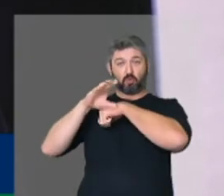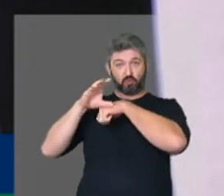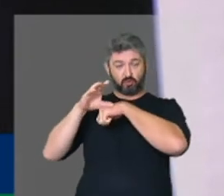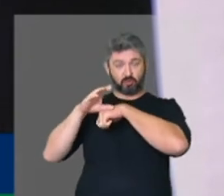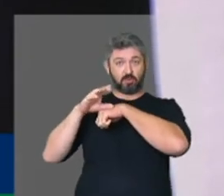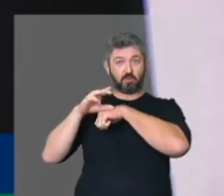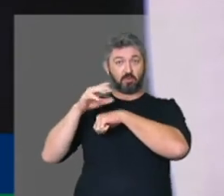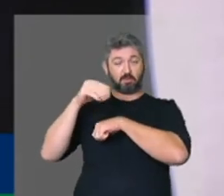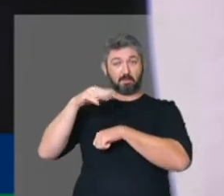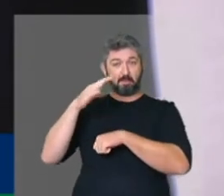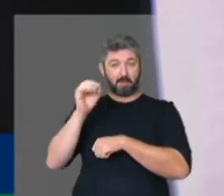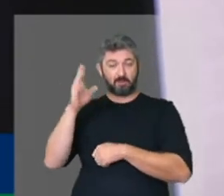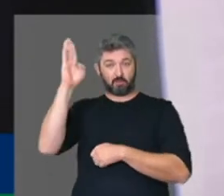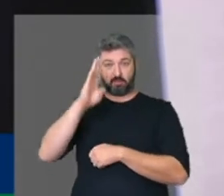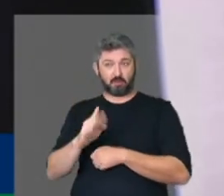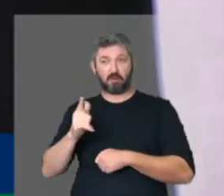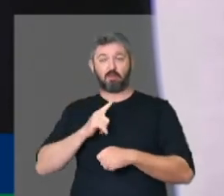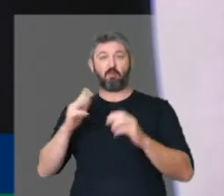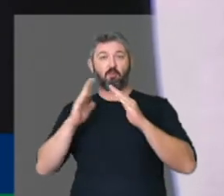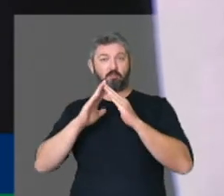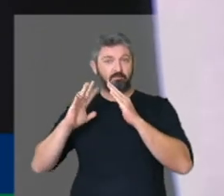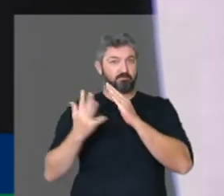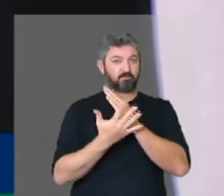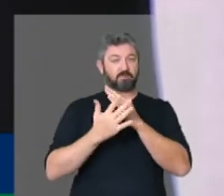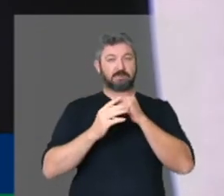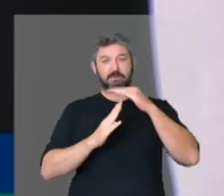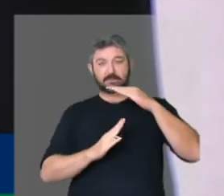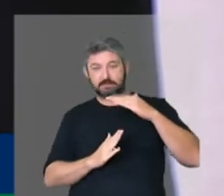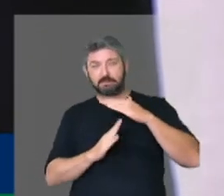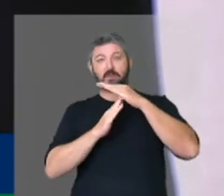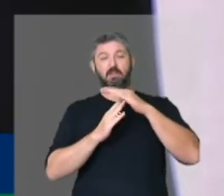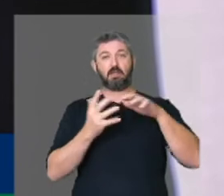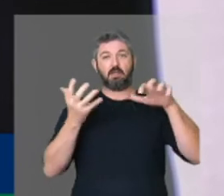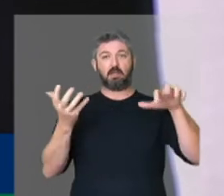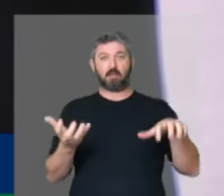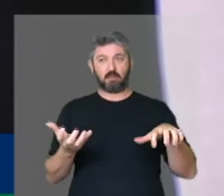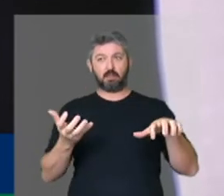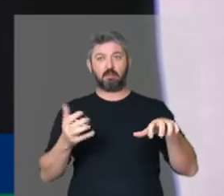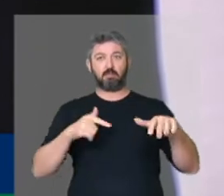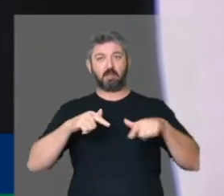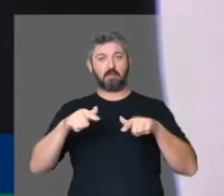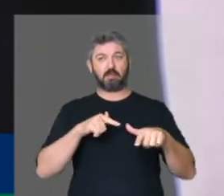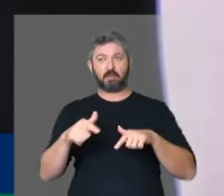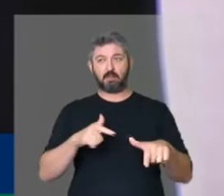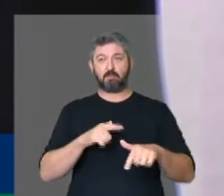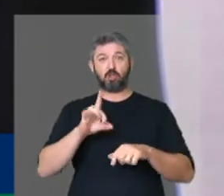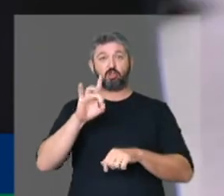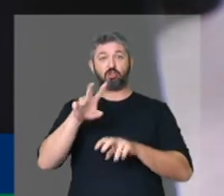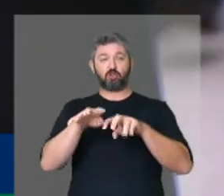IMERSO EM ISOLAMENTO SOCIAL EXTREMO E DUAS CASAS ESTAVAM OPERANDO INTEGRALMENTE DE MODO VIRTUAL. ASSIM ERA PRECISO